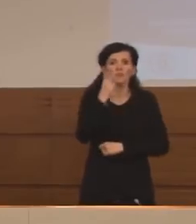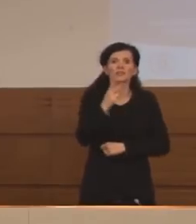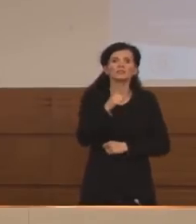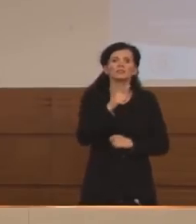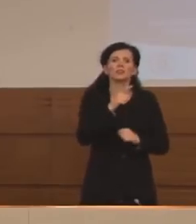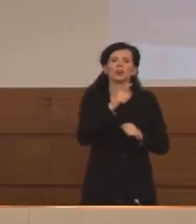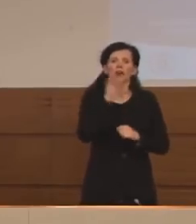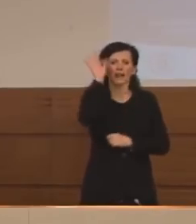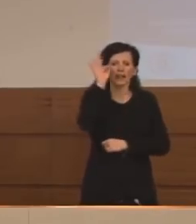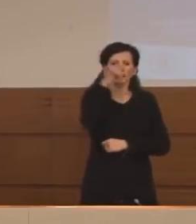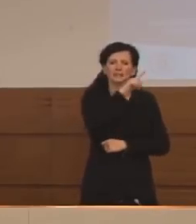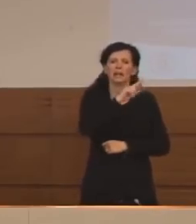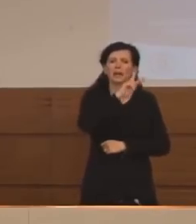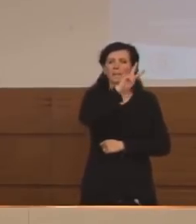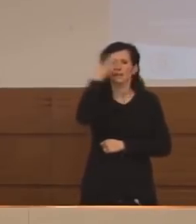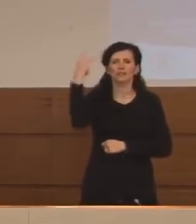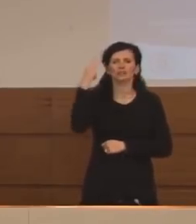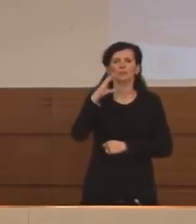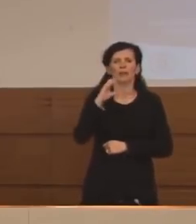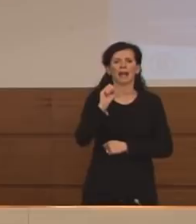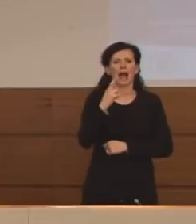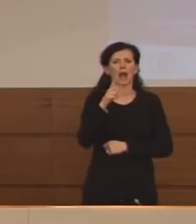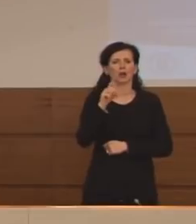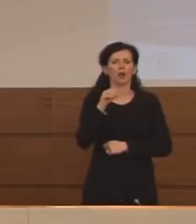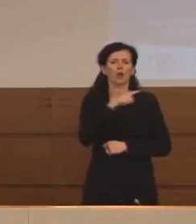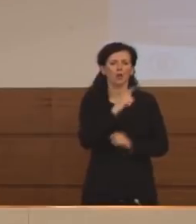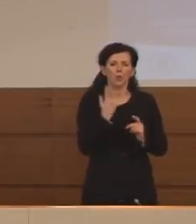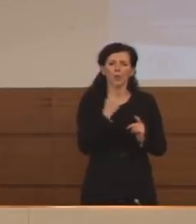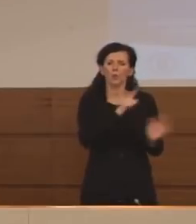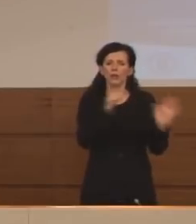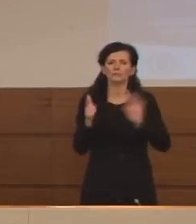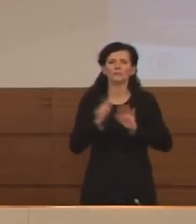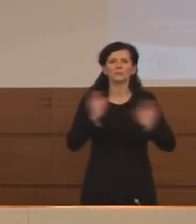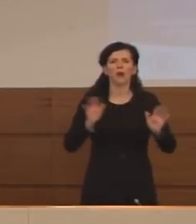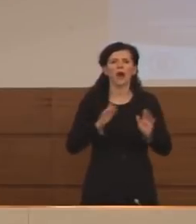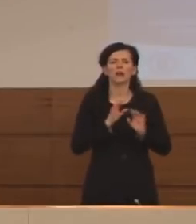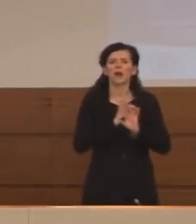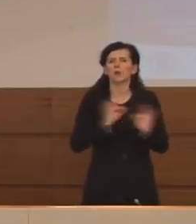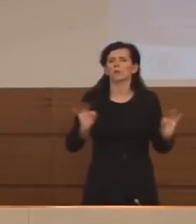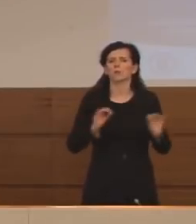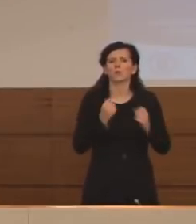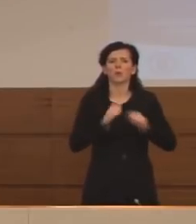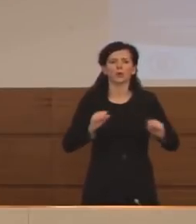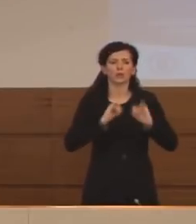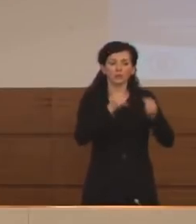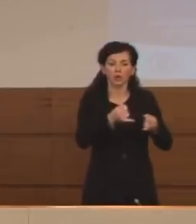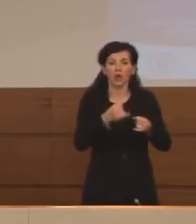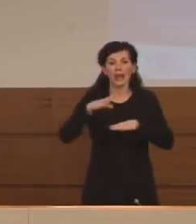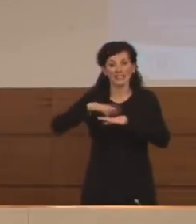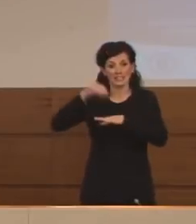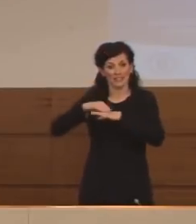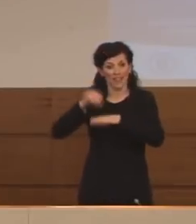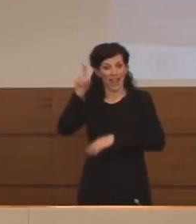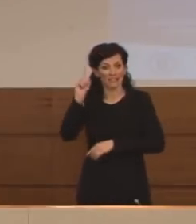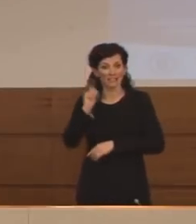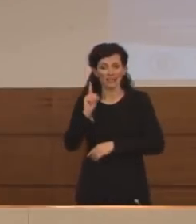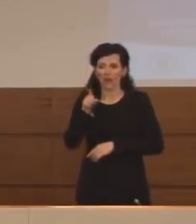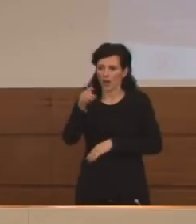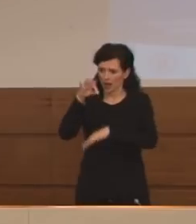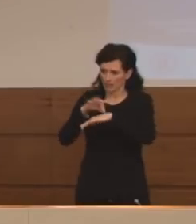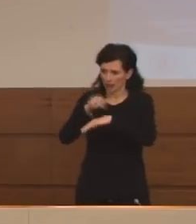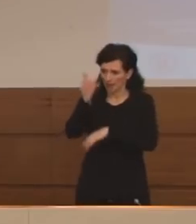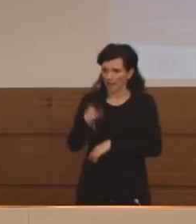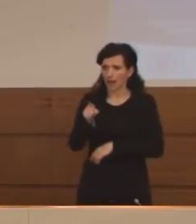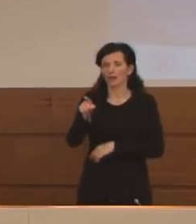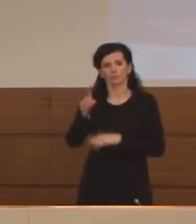In Svezia ti dicono "Stai male? Sì vabbè, se vuoi uscire esci però non contagiare gli altri, sta un po' attento agli altri."